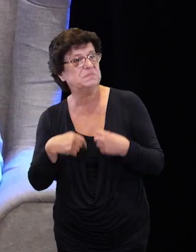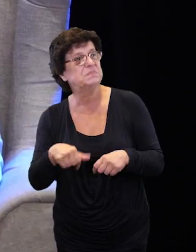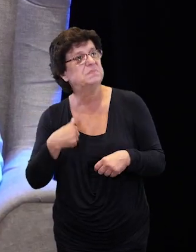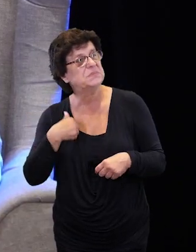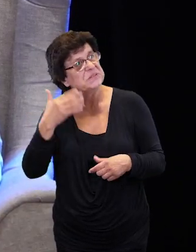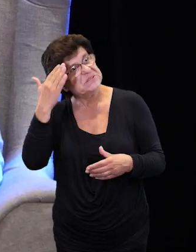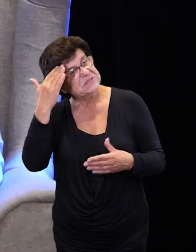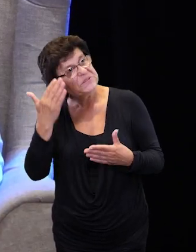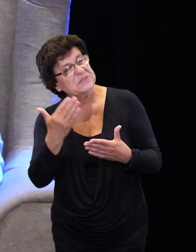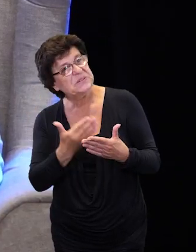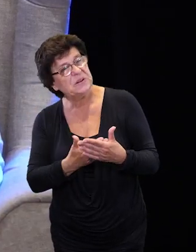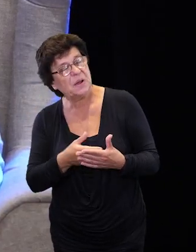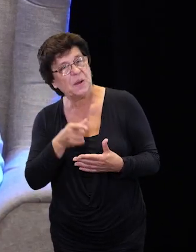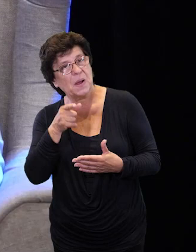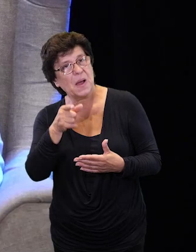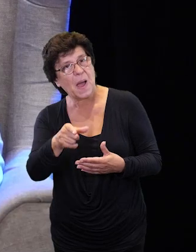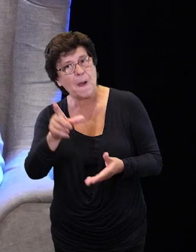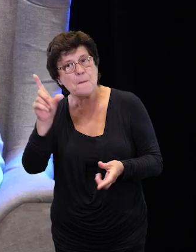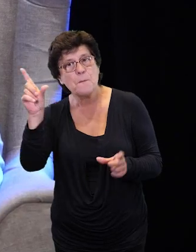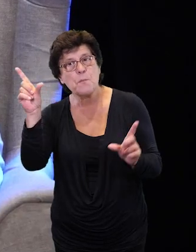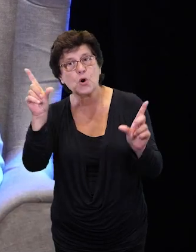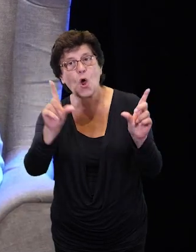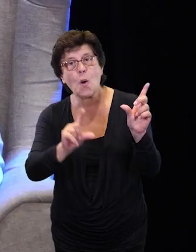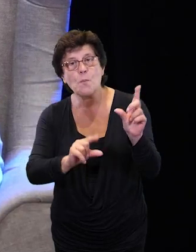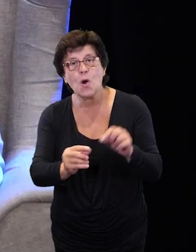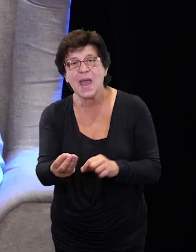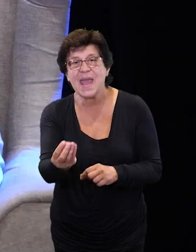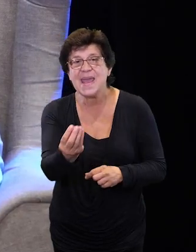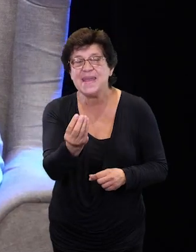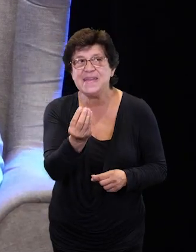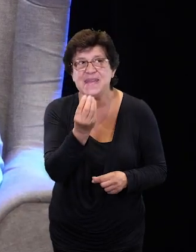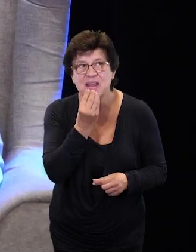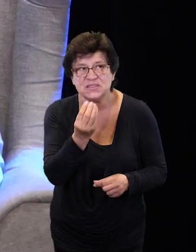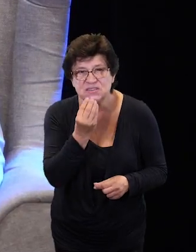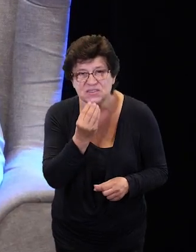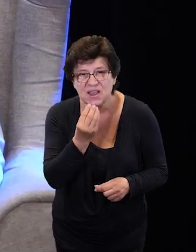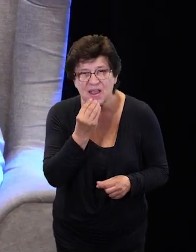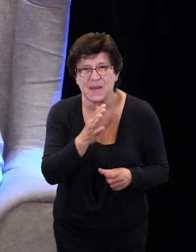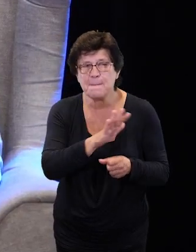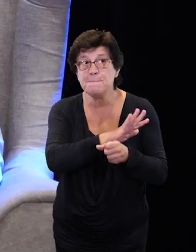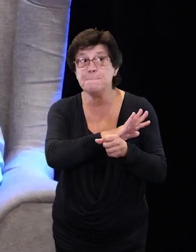I ci ludzie promują jedzenie, które jest wysoce przetworzone, pełne cukru,